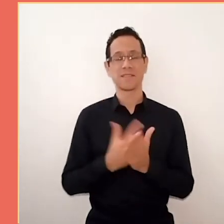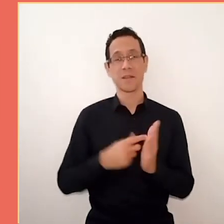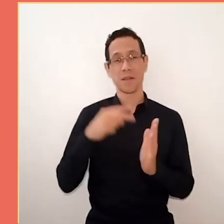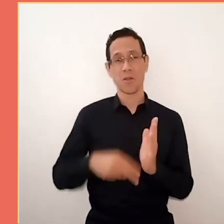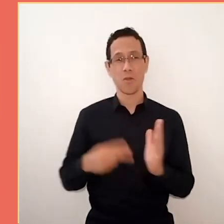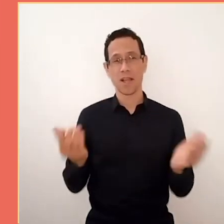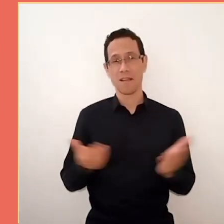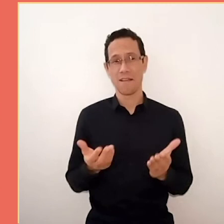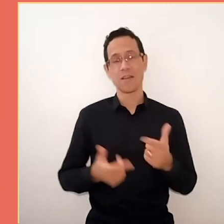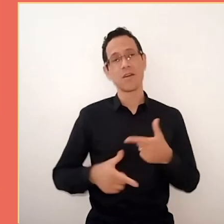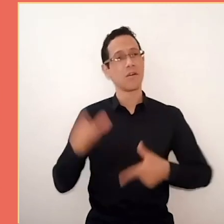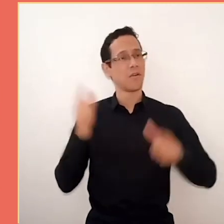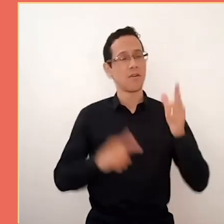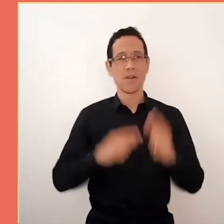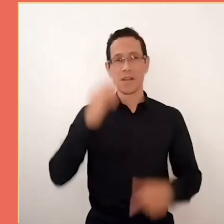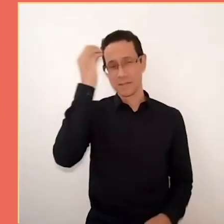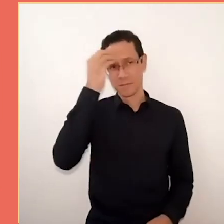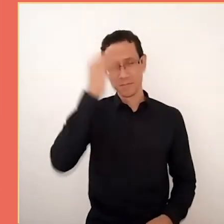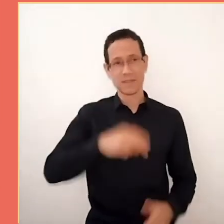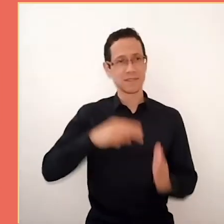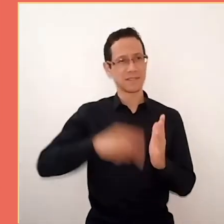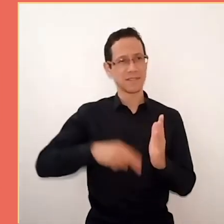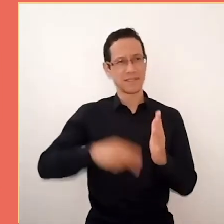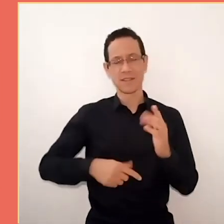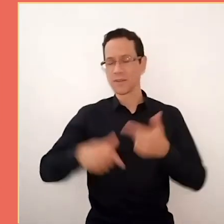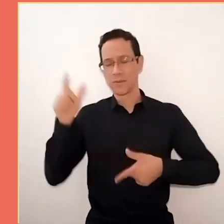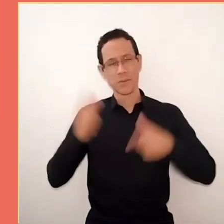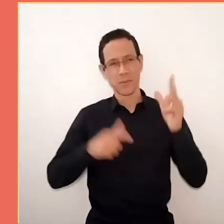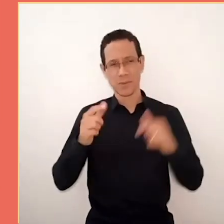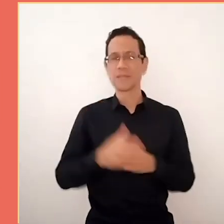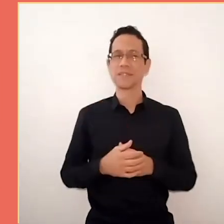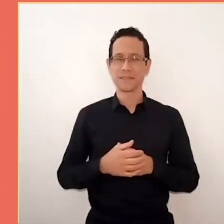com outras experiências leitoras que ela teve anteriormente.